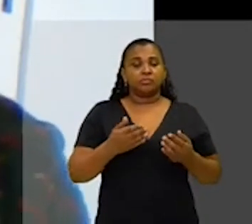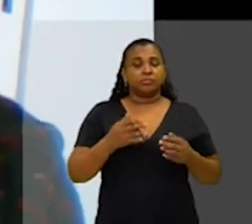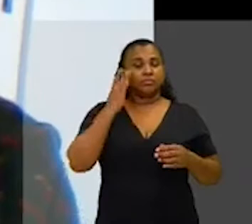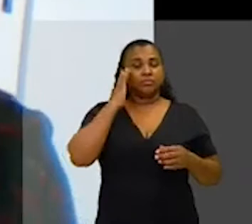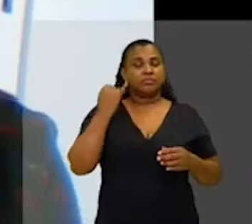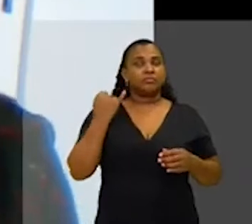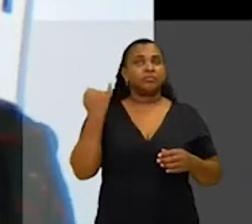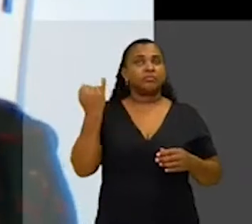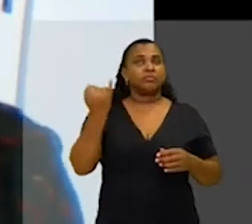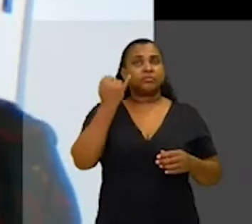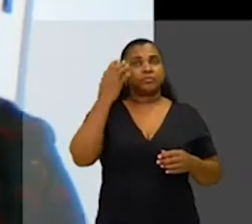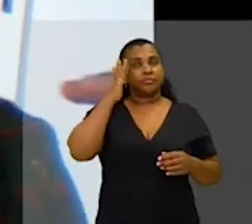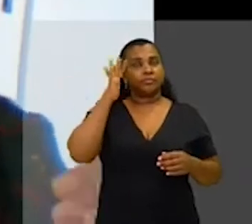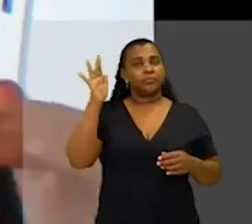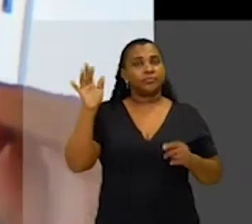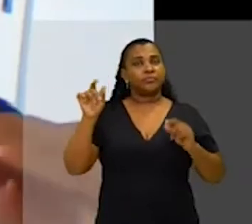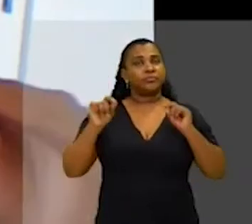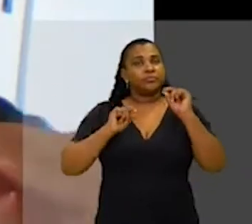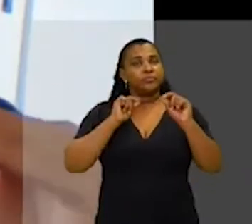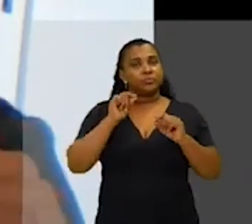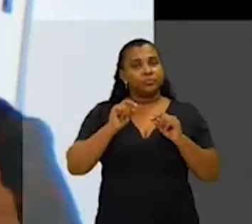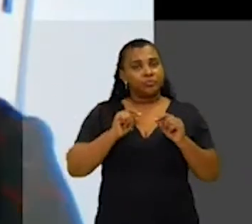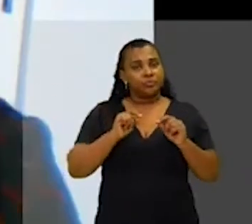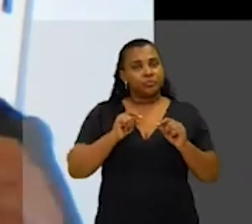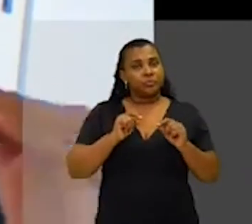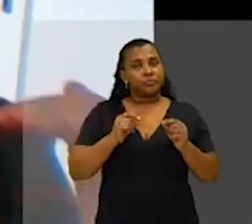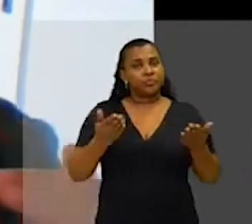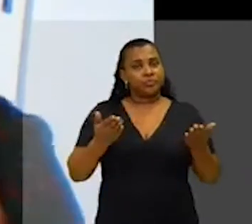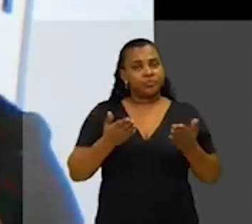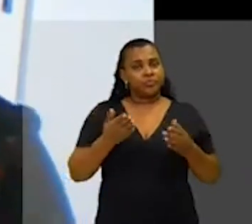a gente pensar aqui na medida tá ficar um pouco embora eu vou ver quanto que eu falei em relação